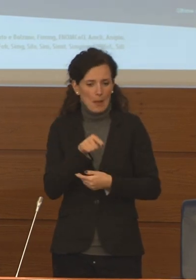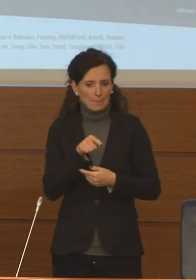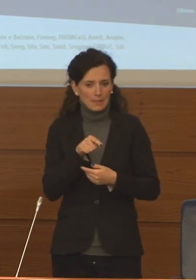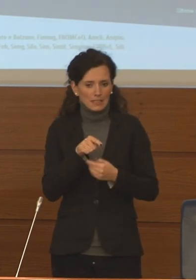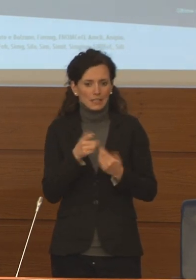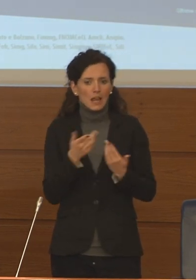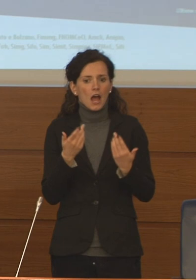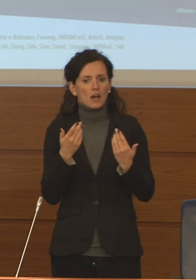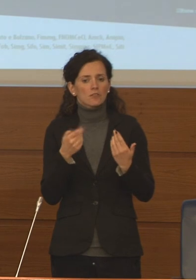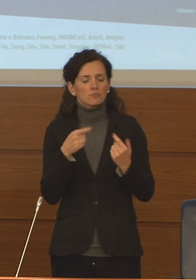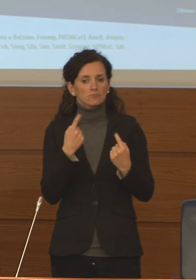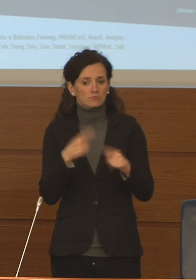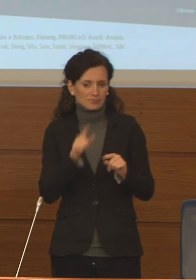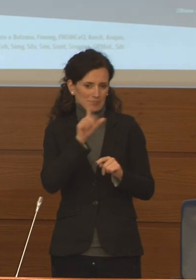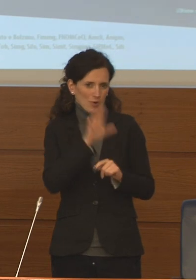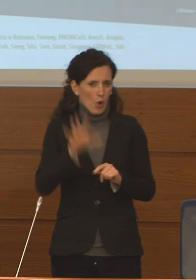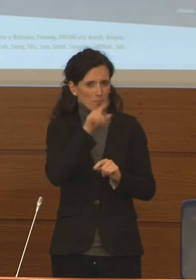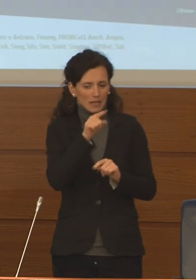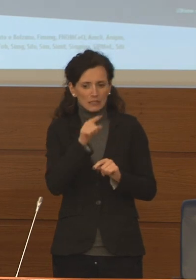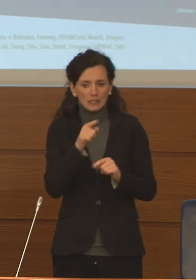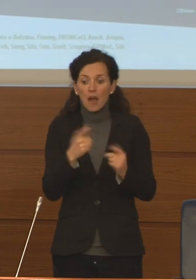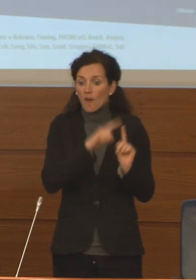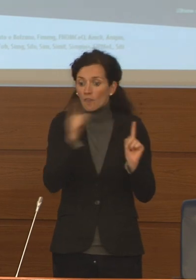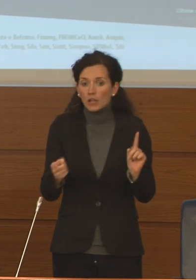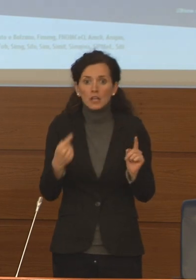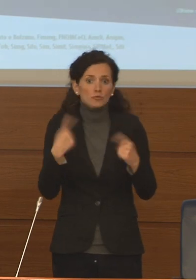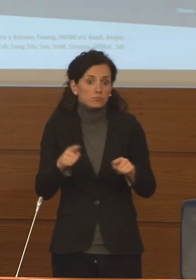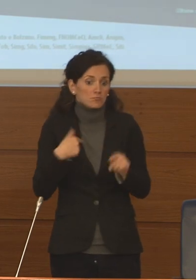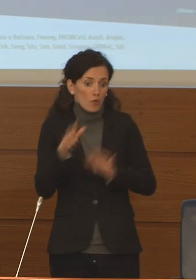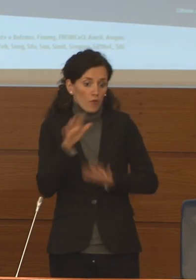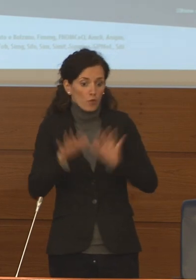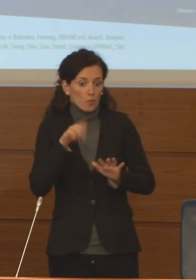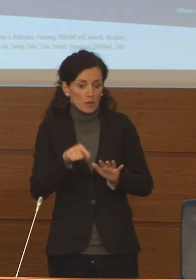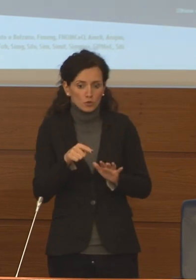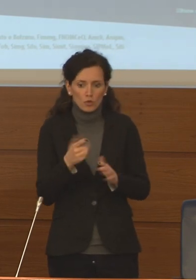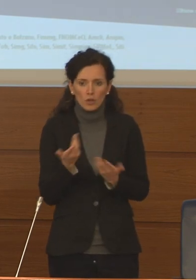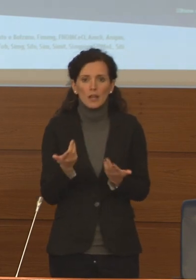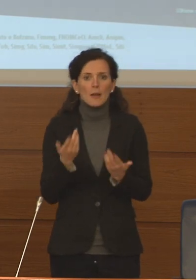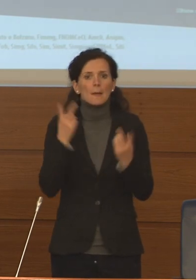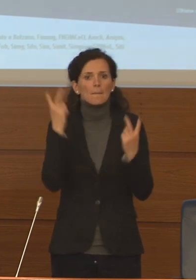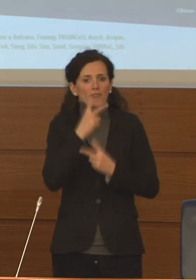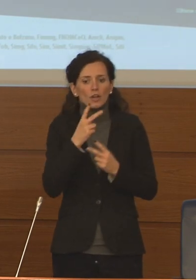Non so se poi si sa qualcosa avvenuto negli ultimi minuti questo non mi risulta, però non ho il dato in tempo reale.